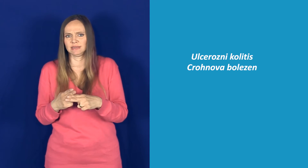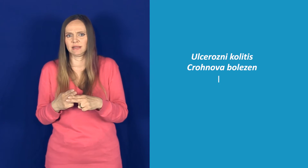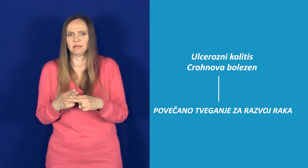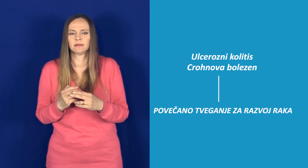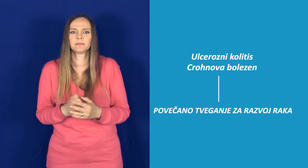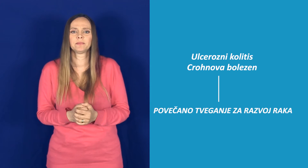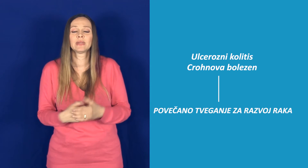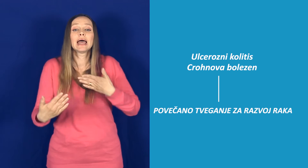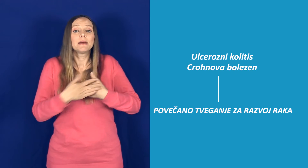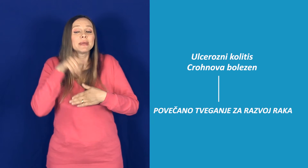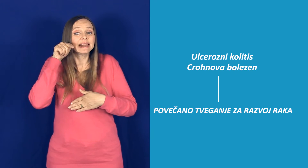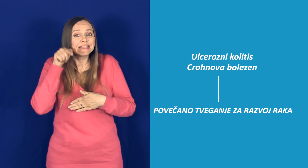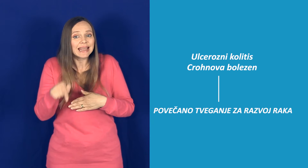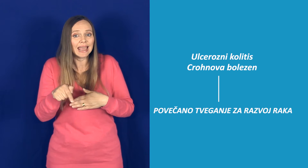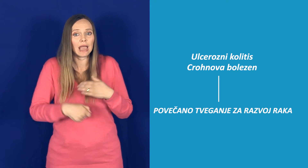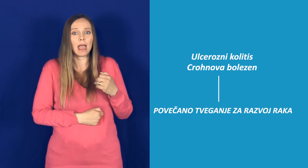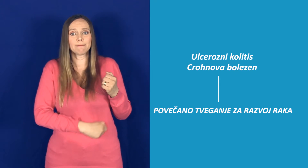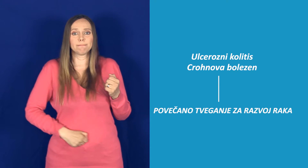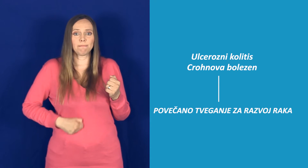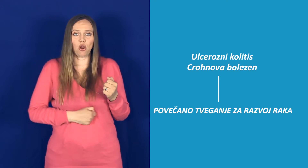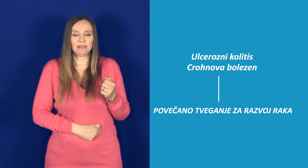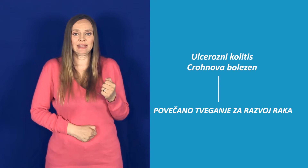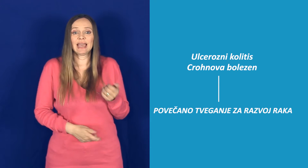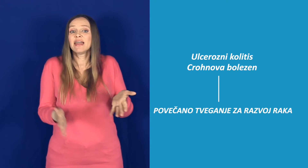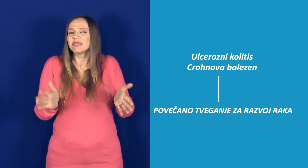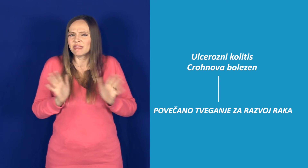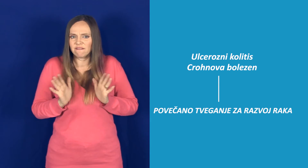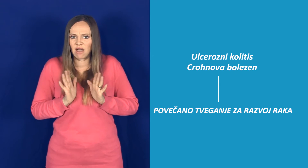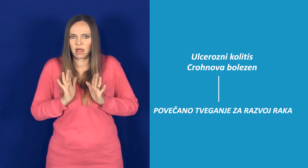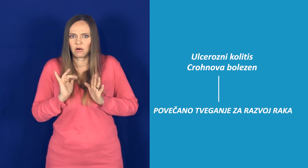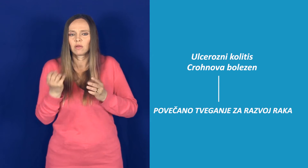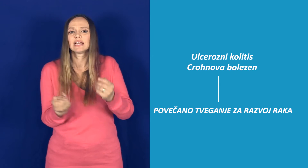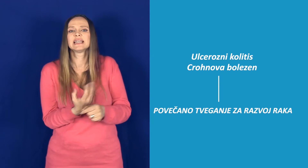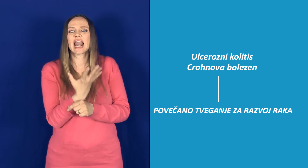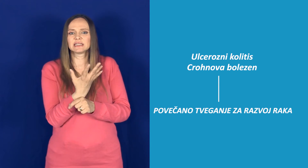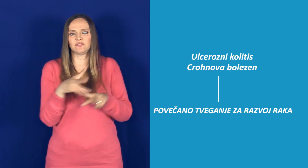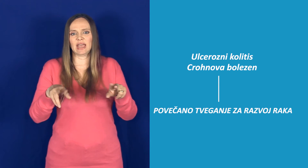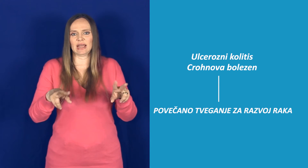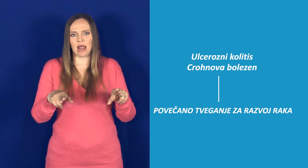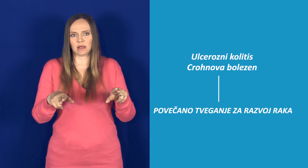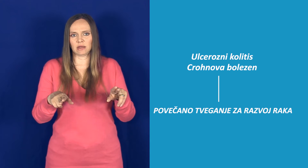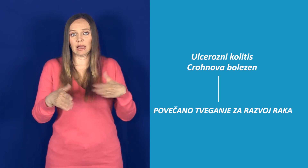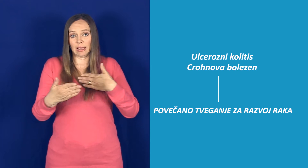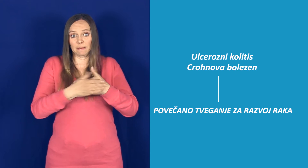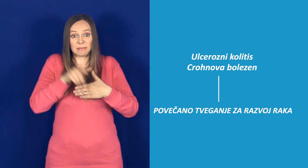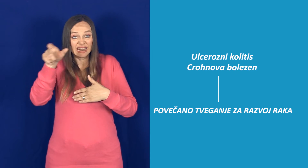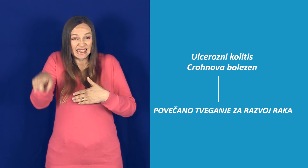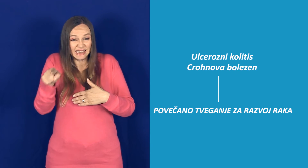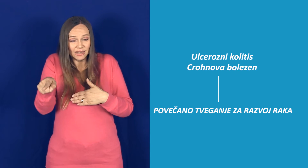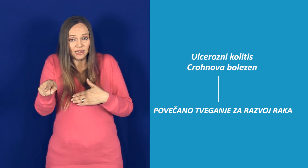Pri teh bolnikih je nevarno, da se razvije rak. Pri njih je potrebno kolonoskopijo ponoviti večkrat.